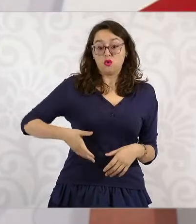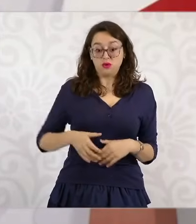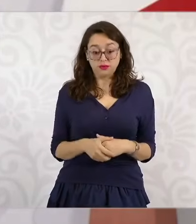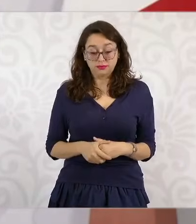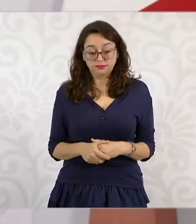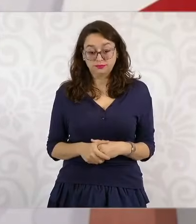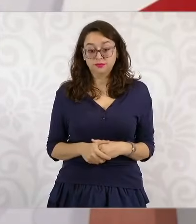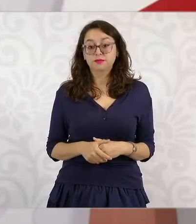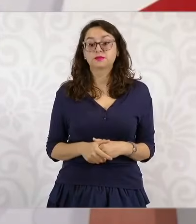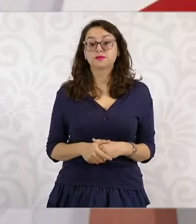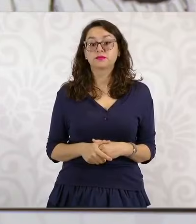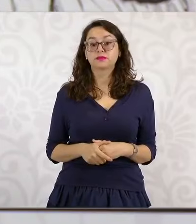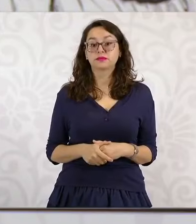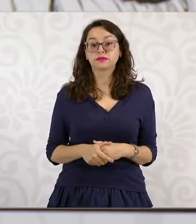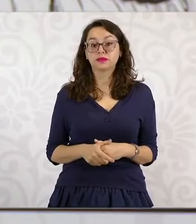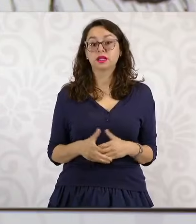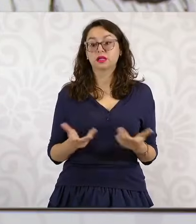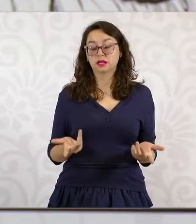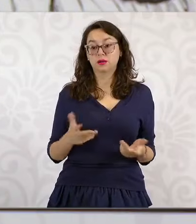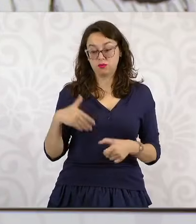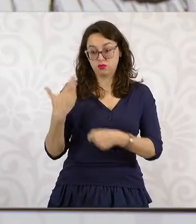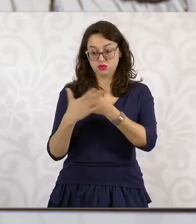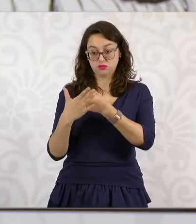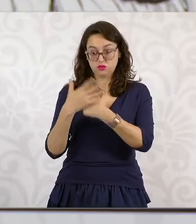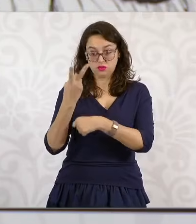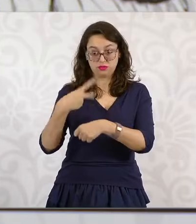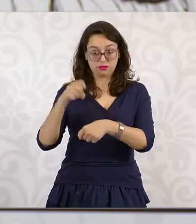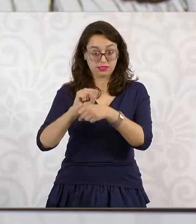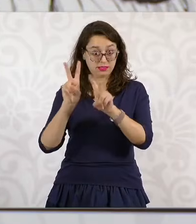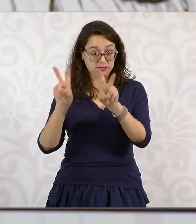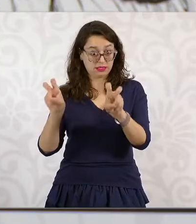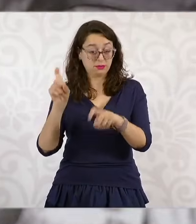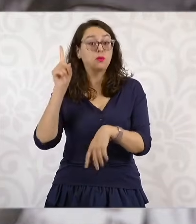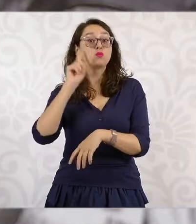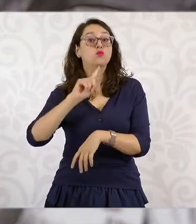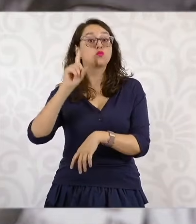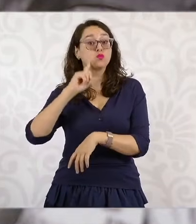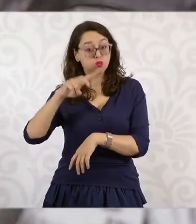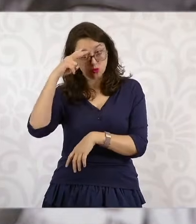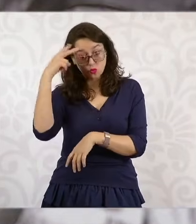estoy diciendo de que vamos a sacar de mexicanas, ah, se habla de cómo las mexicanas jóvenes han